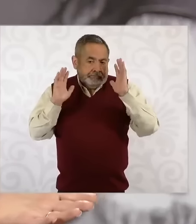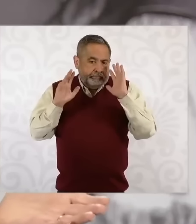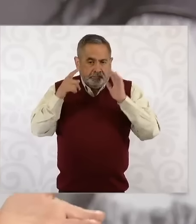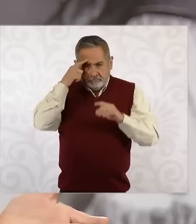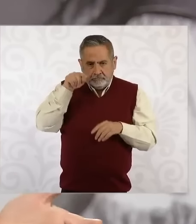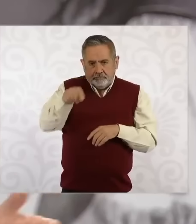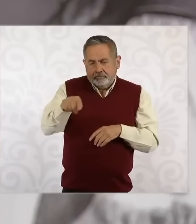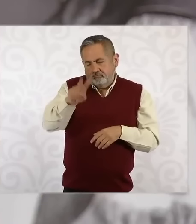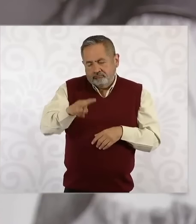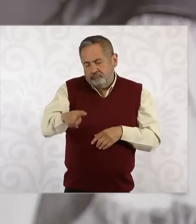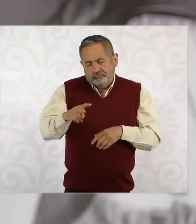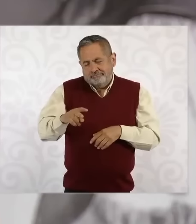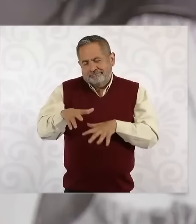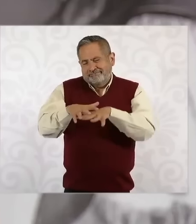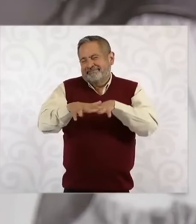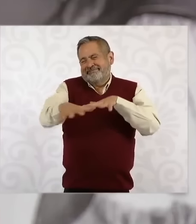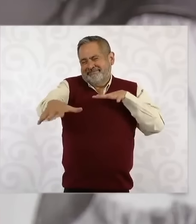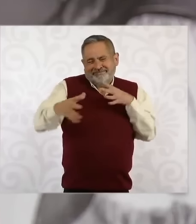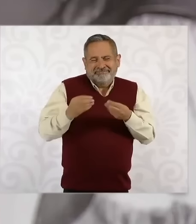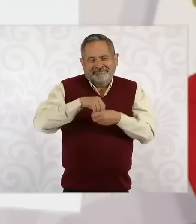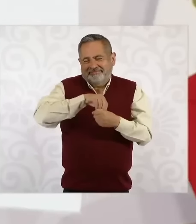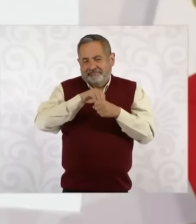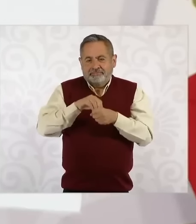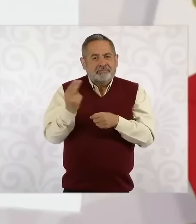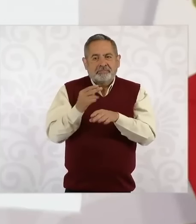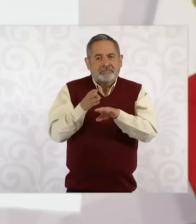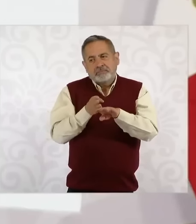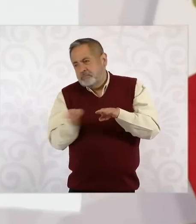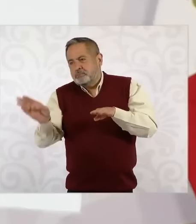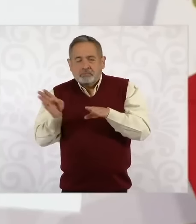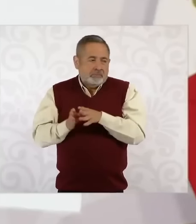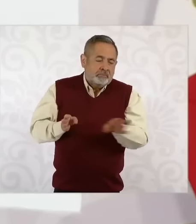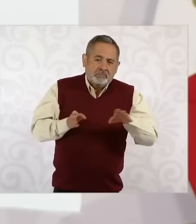está muy saturada, la verdad, y que requiere libramientos principalmente, ¿no? Incluso se